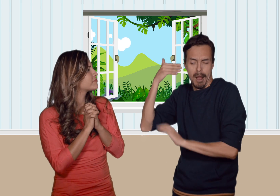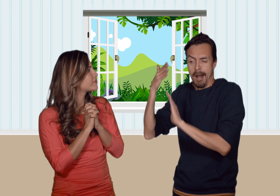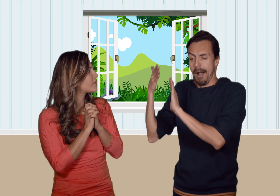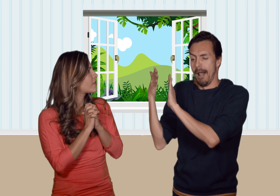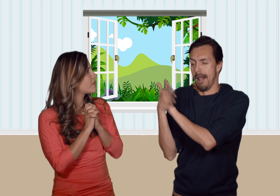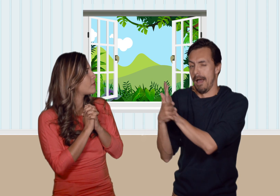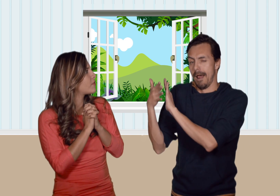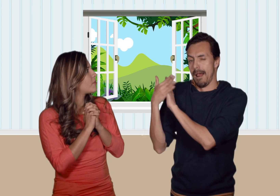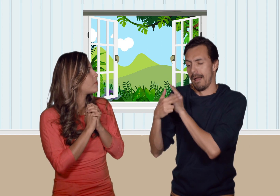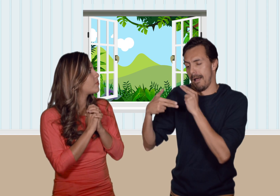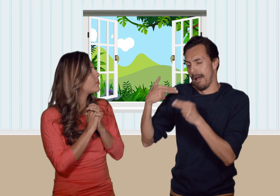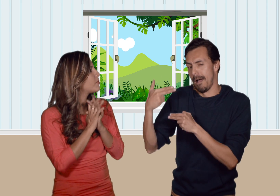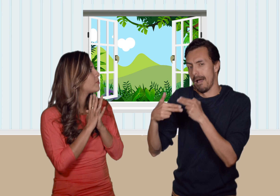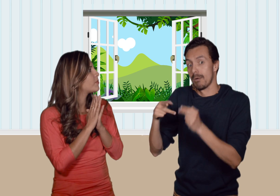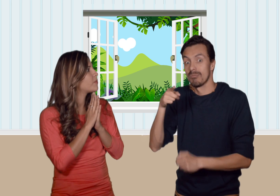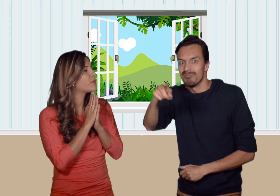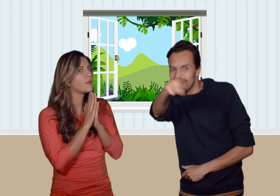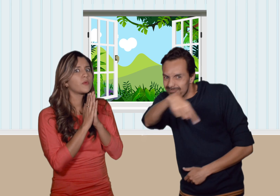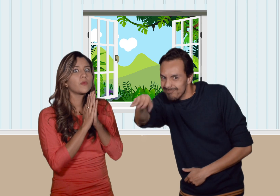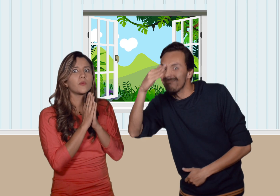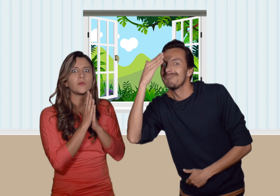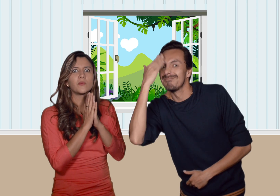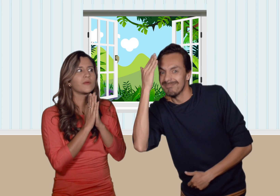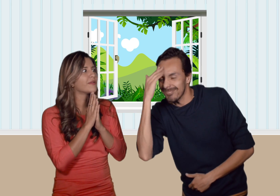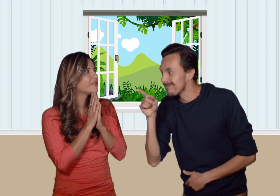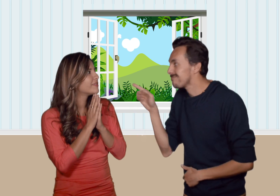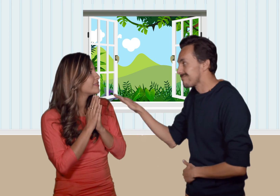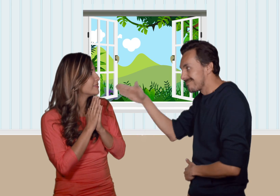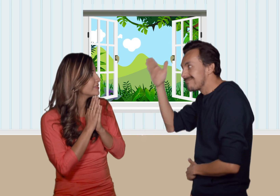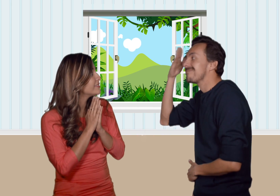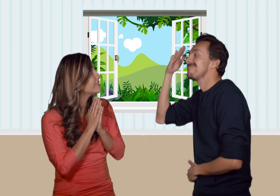Cuentos que, tanto tú como ustedes, conocen.